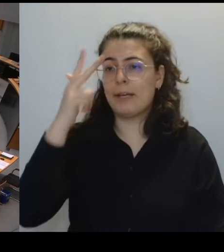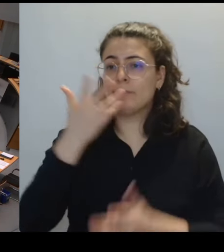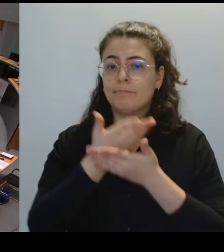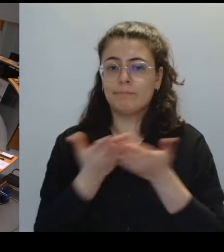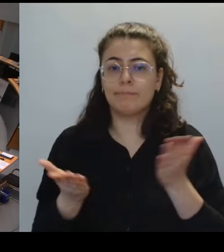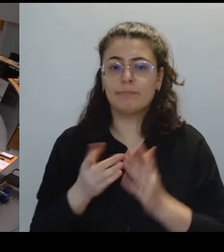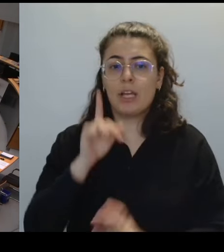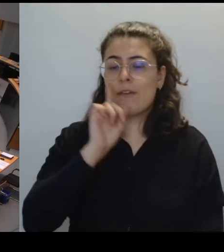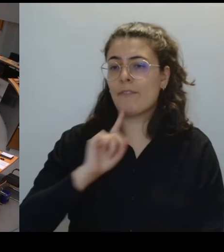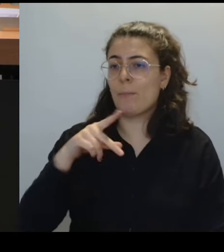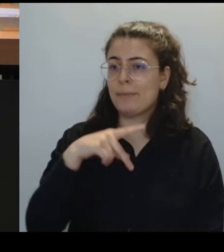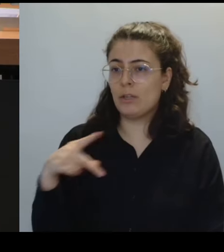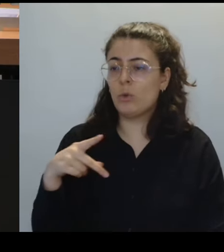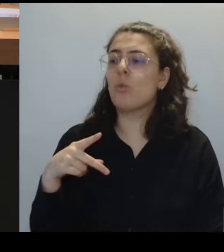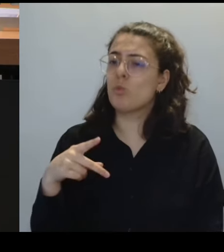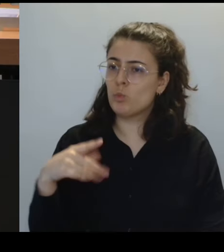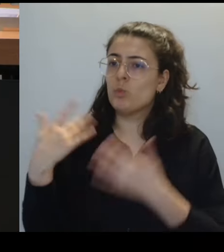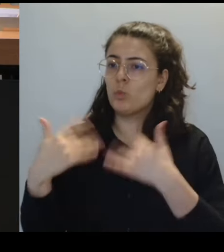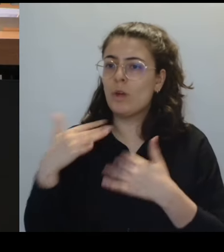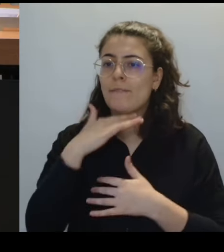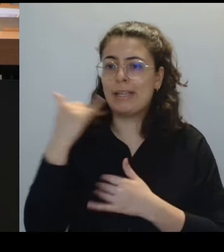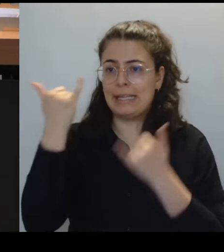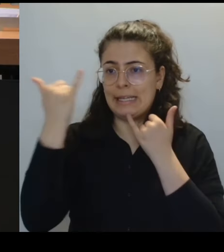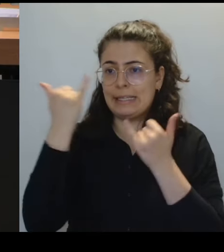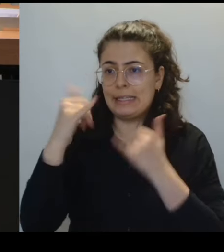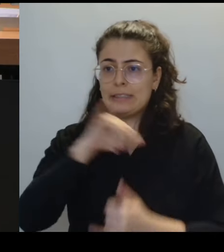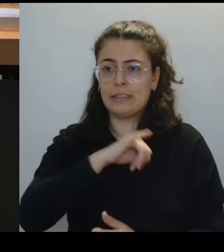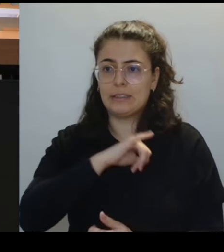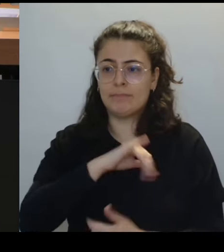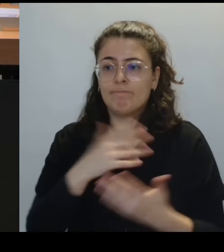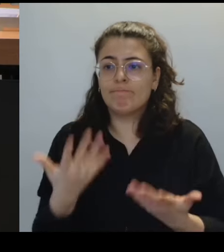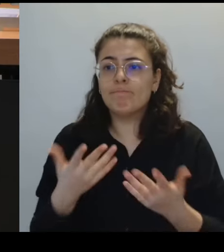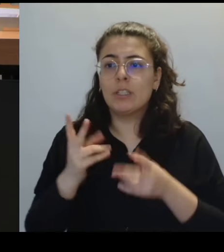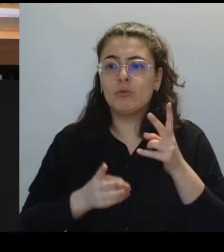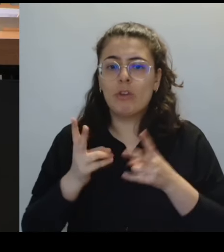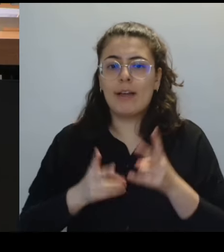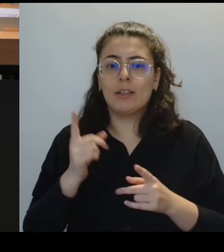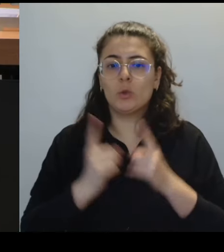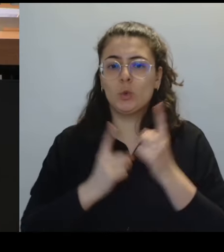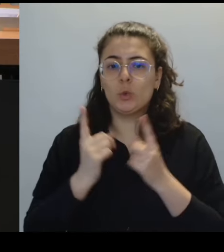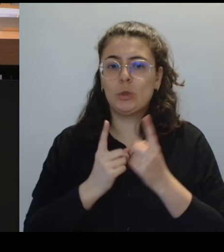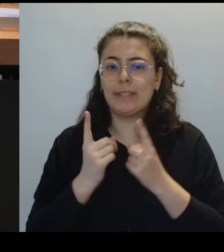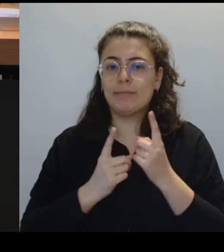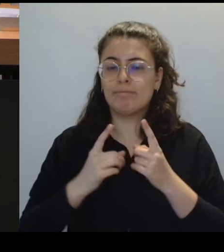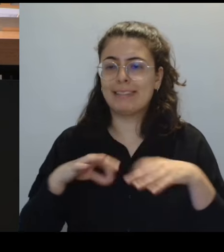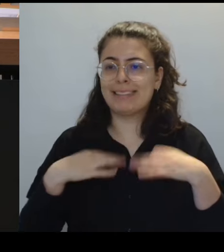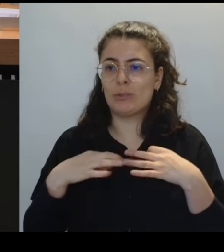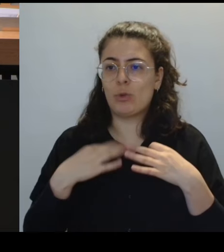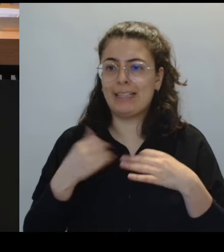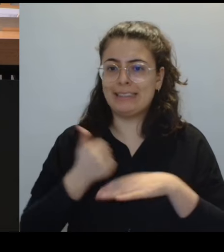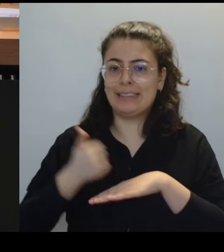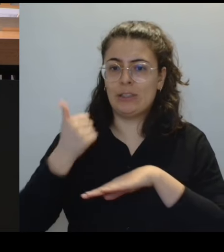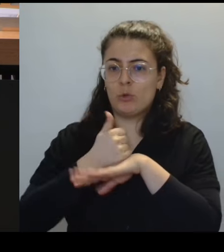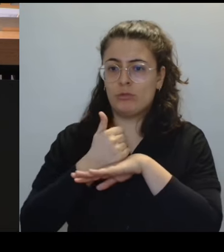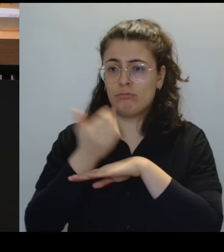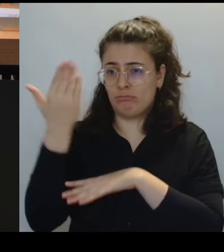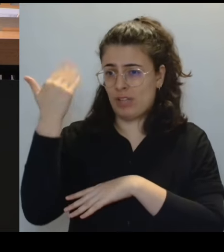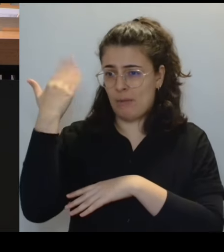Schade, dass die grüne Gesundheitssenatorin zu ihrer Zeit nichts dergleichen auf den Weg gebracht hat. Das wäre ja wirklich eine Möglichkeit gewesen, hier